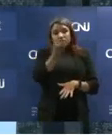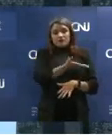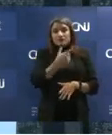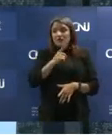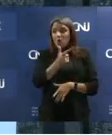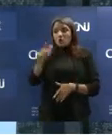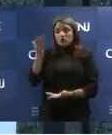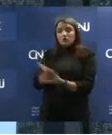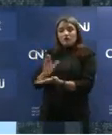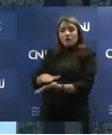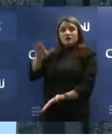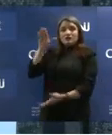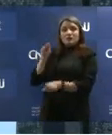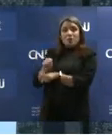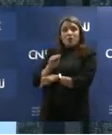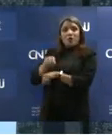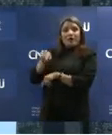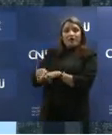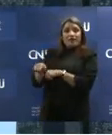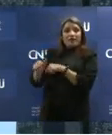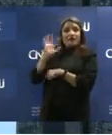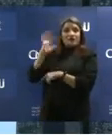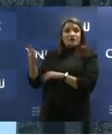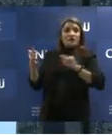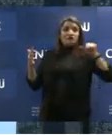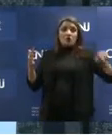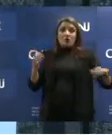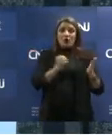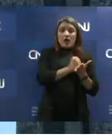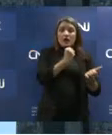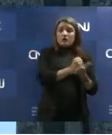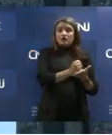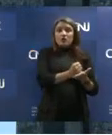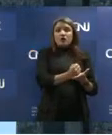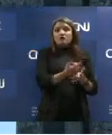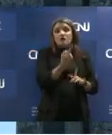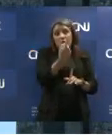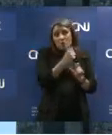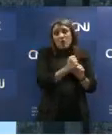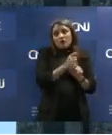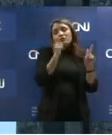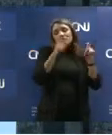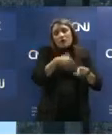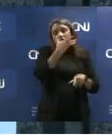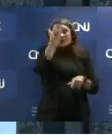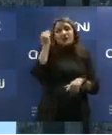Eu vou dizer, senhores, o precedente desse pode ser aplicável aos tribunais.